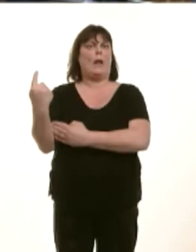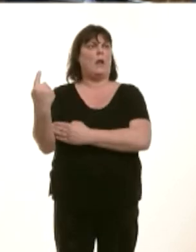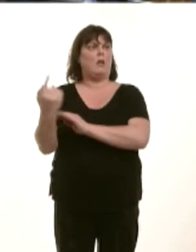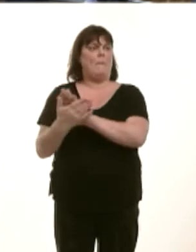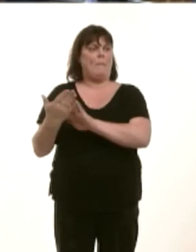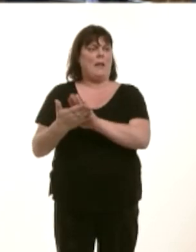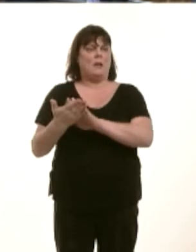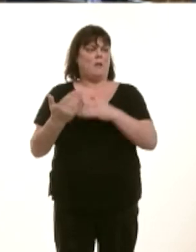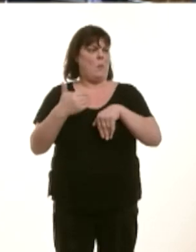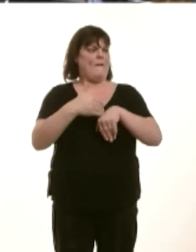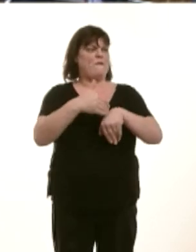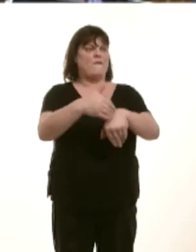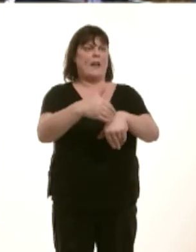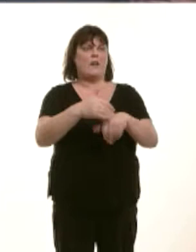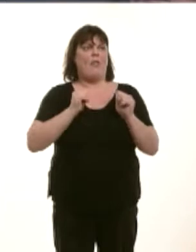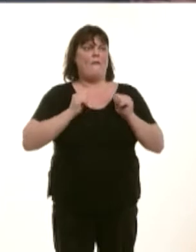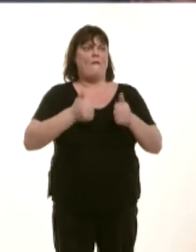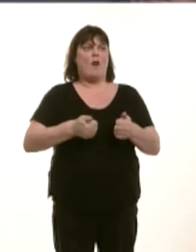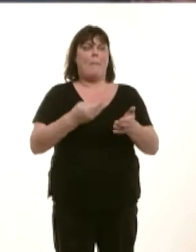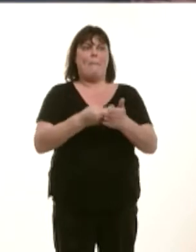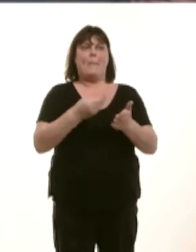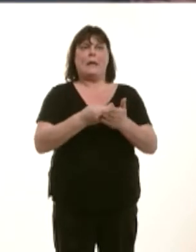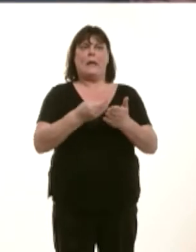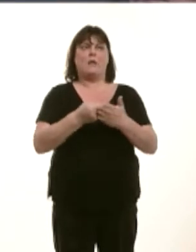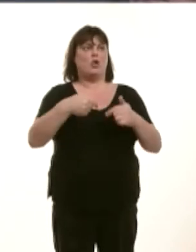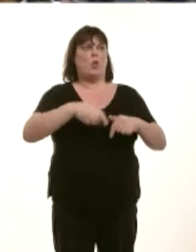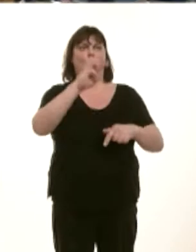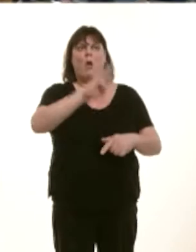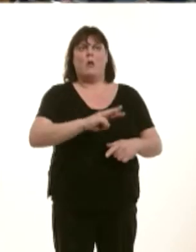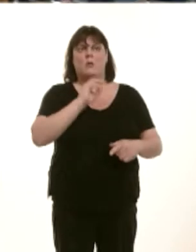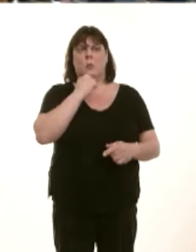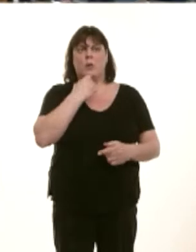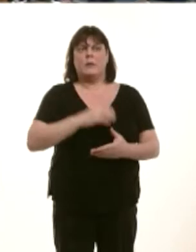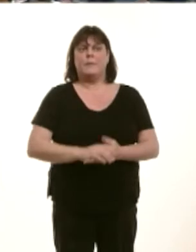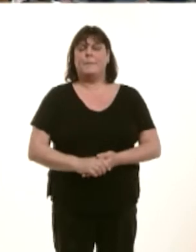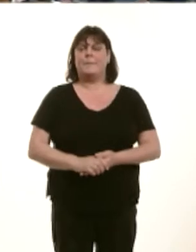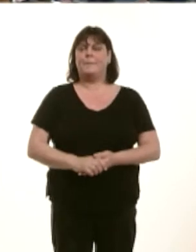a fydd ar gael yn Ùl y lefi. Kirsty Williams: First Minister, farmers in